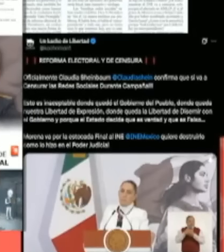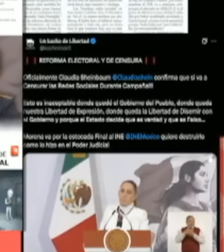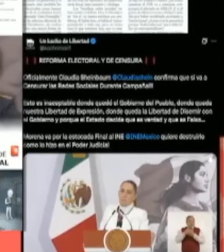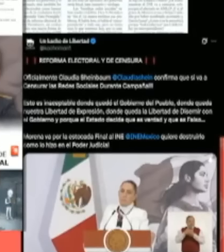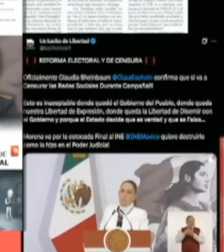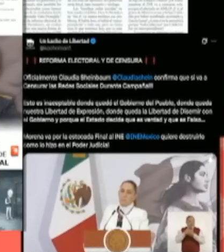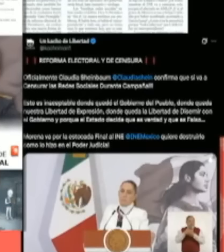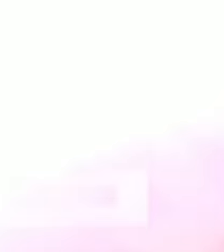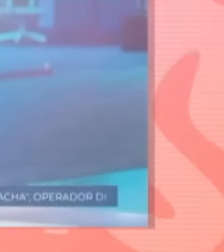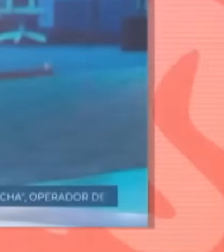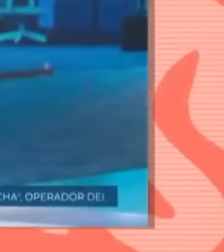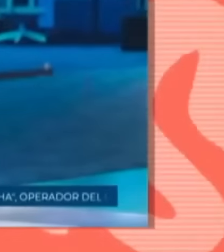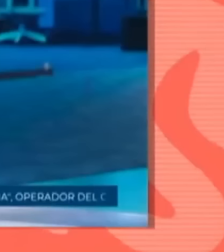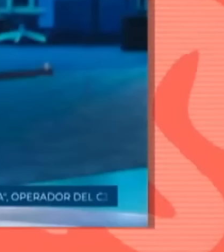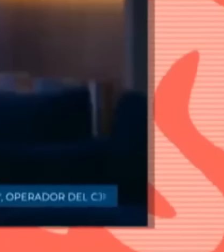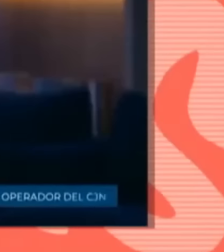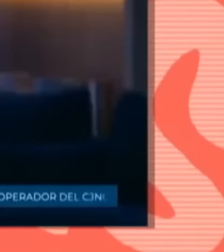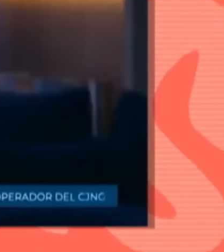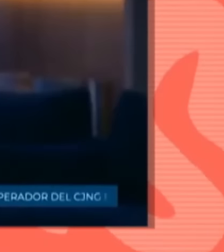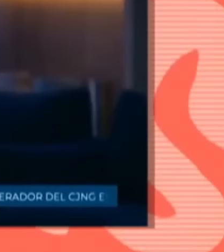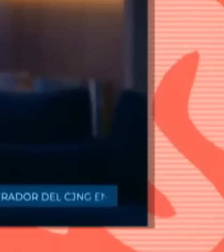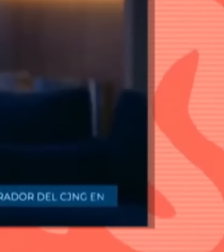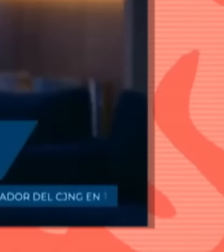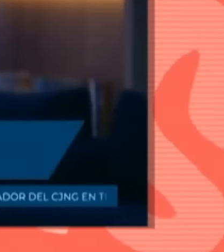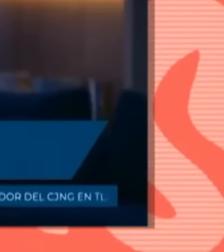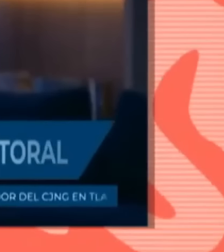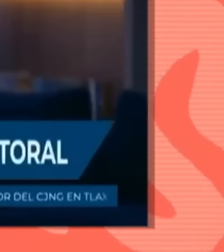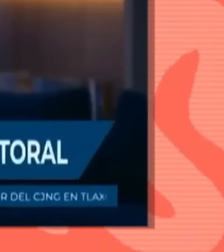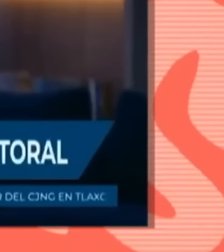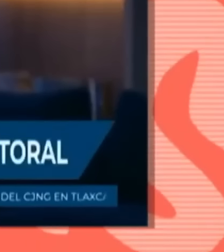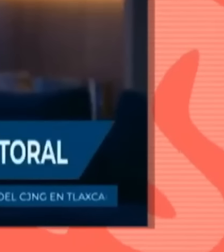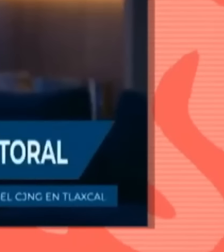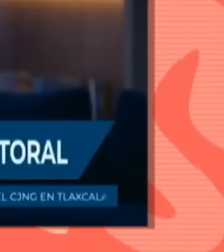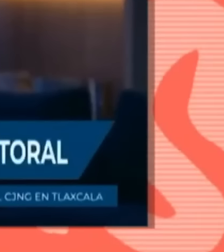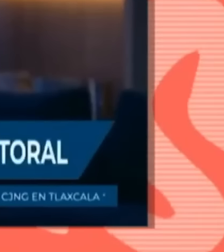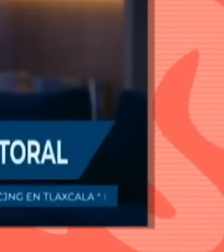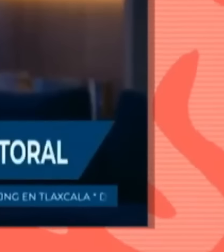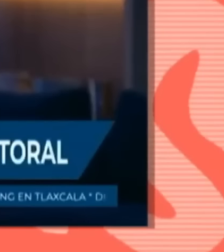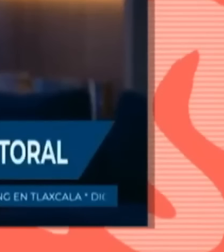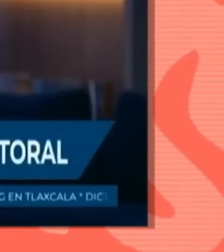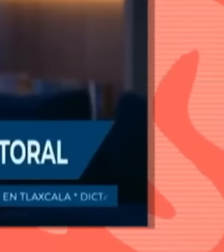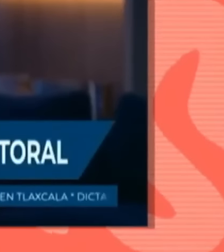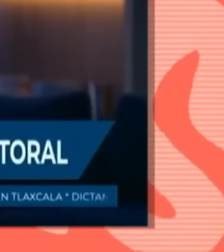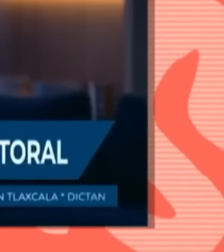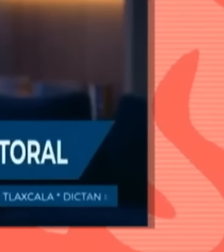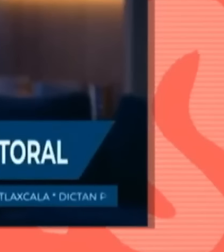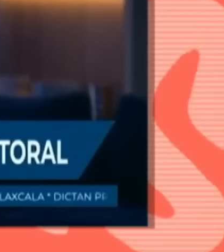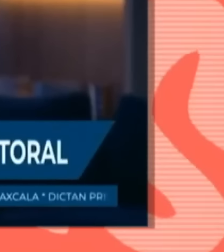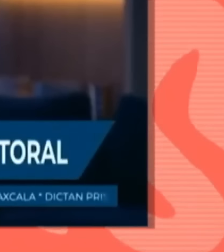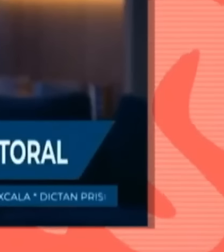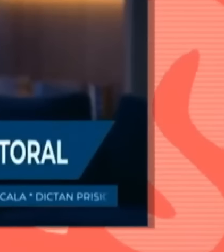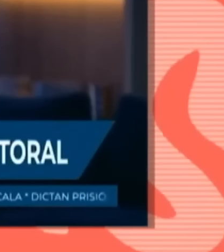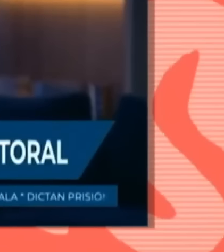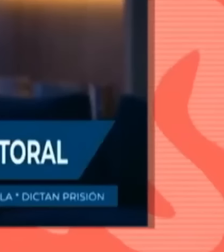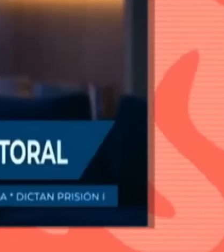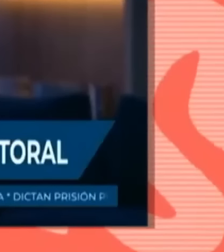que considere falso. Temas eh de censura a medios, esto que dice Pablo Gómez de que se van a castigar